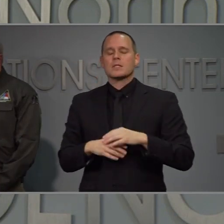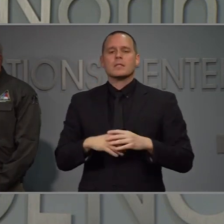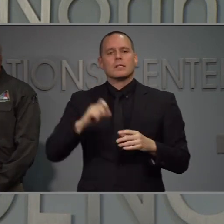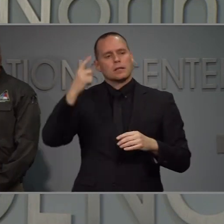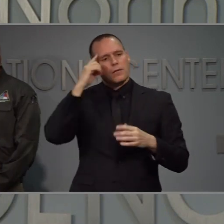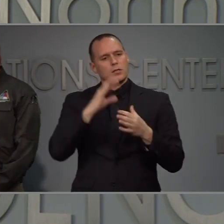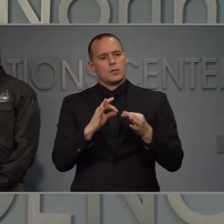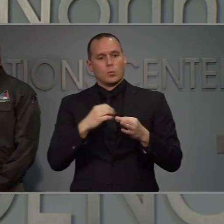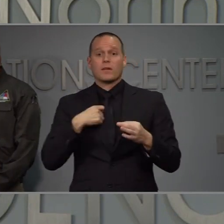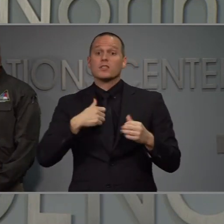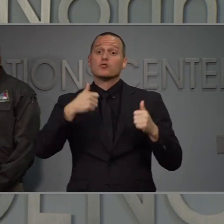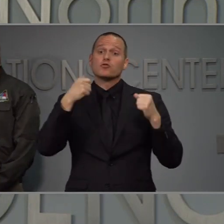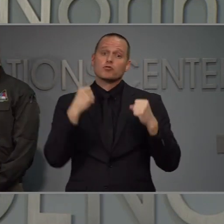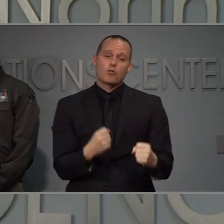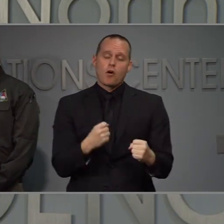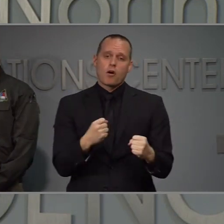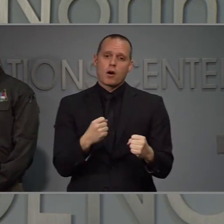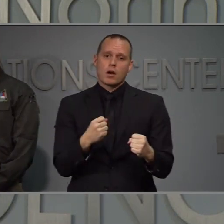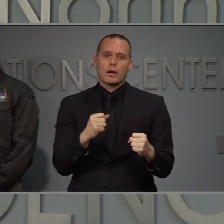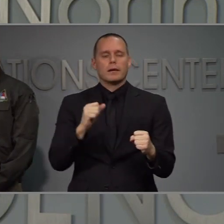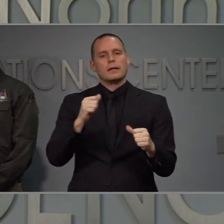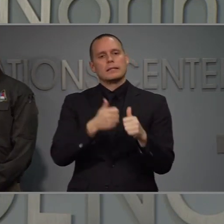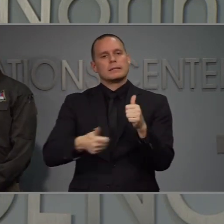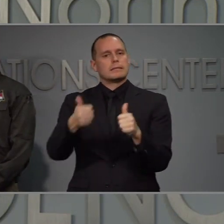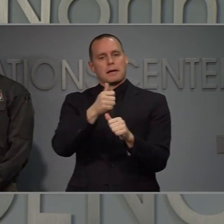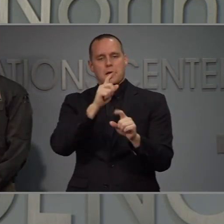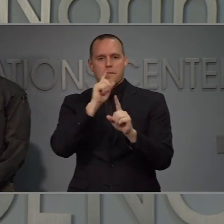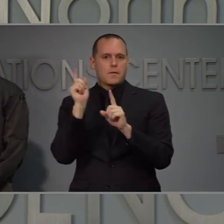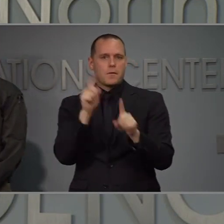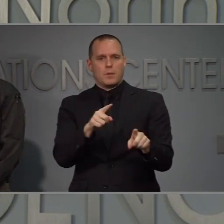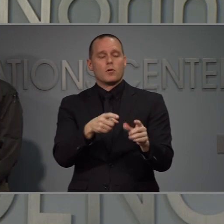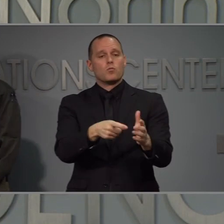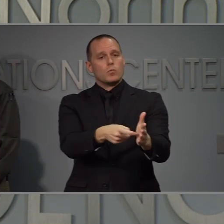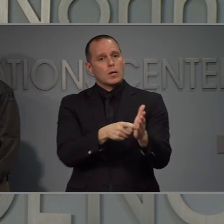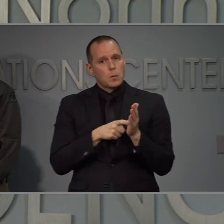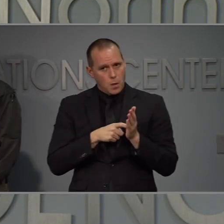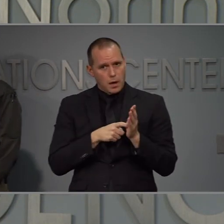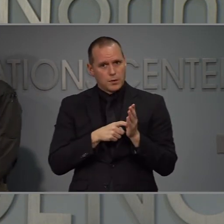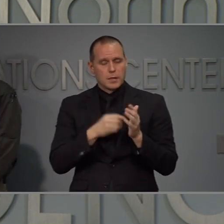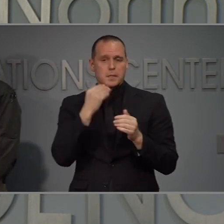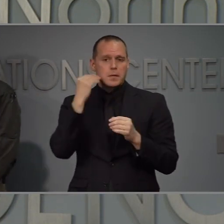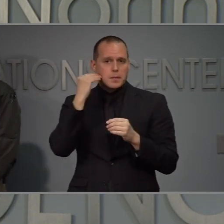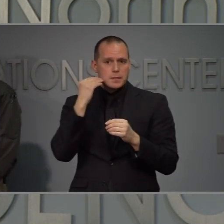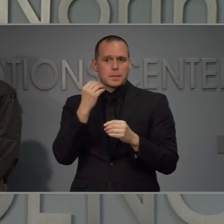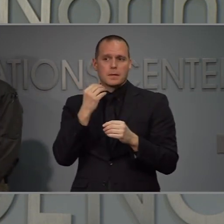Pueden las personas saber que esto está pasando respuesta. Nosotros implementamos una orden